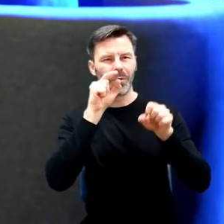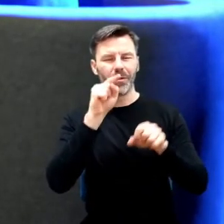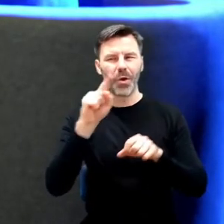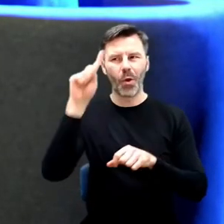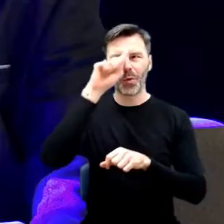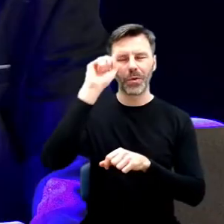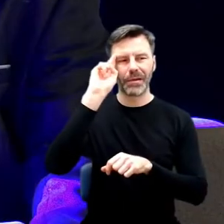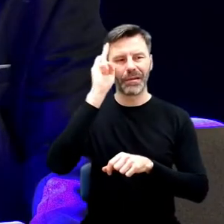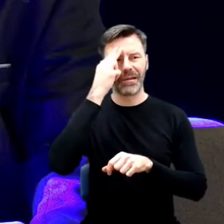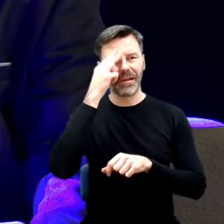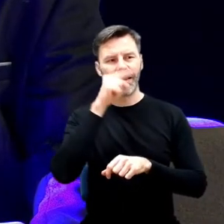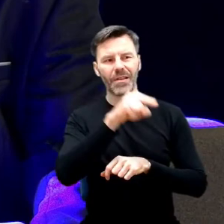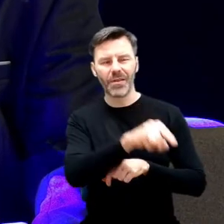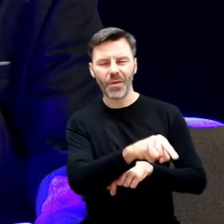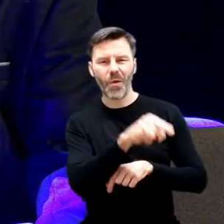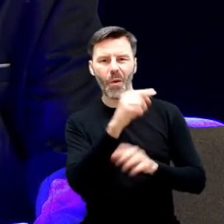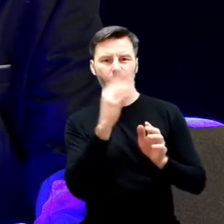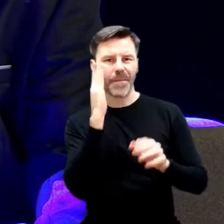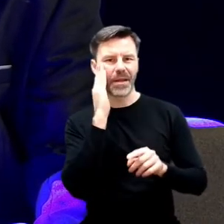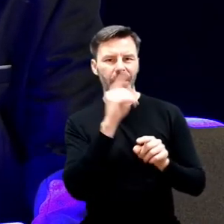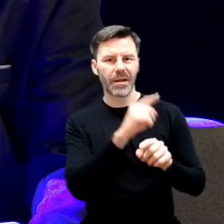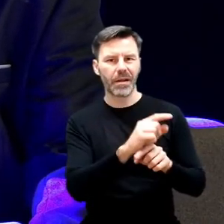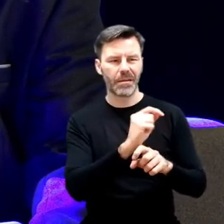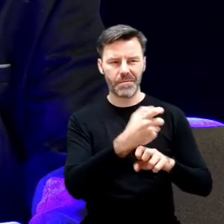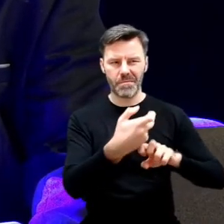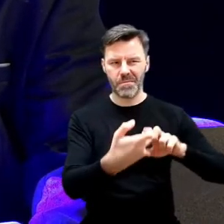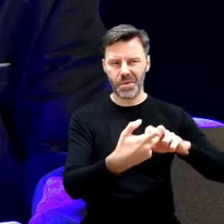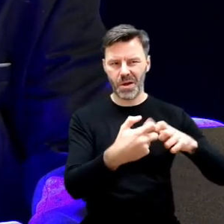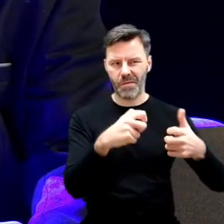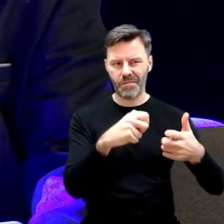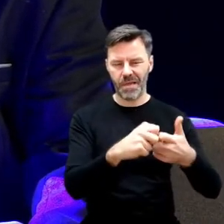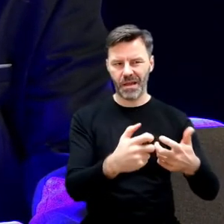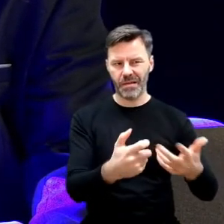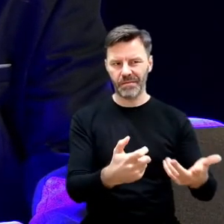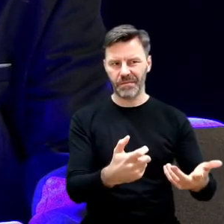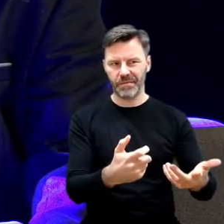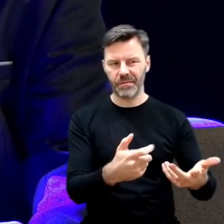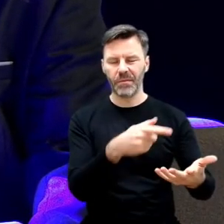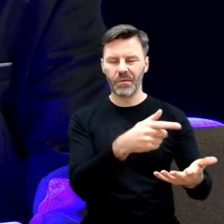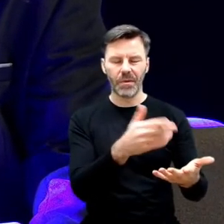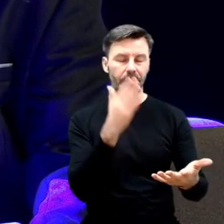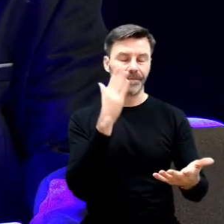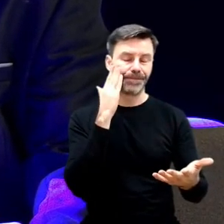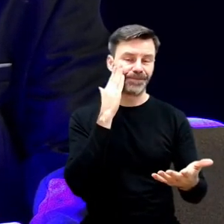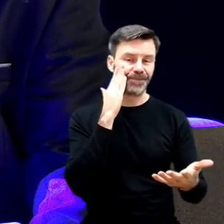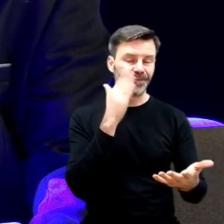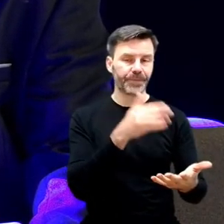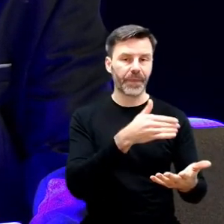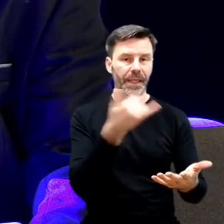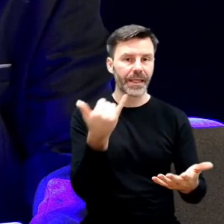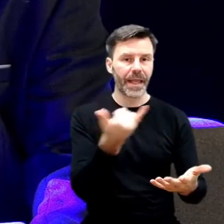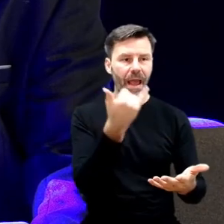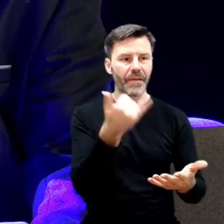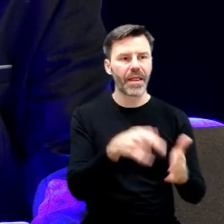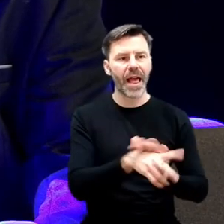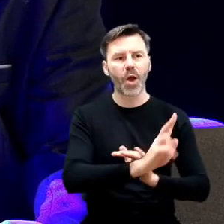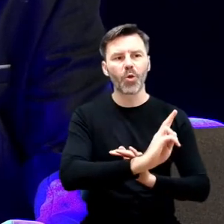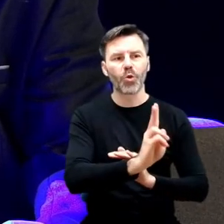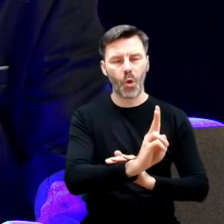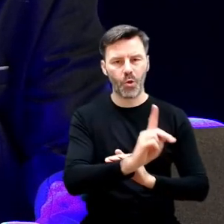które są bardzo problemowe, często są adresowane wyłącznie do osób bezrobotnych